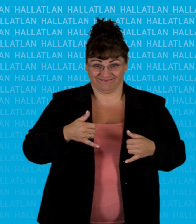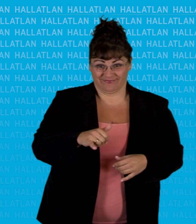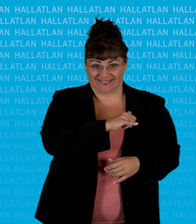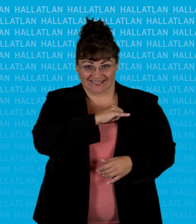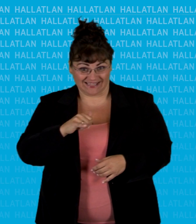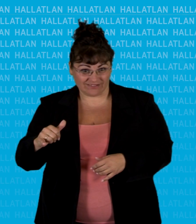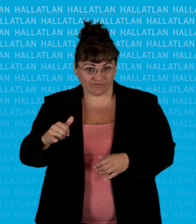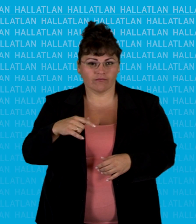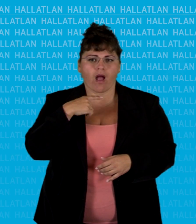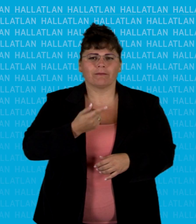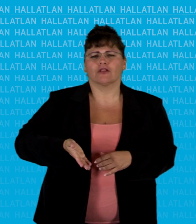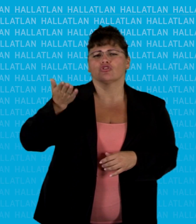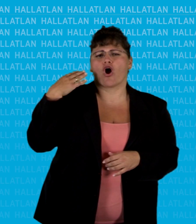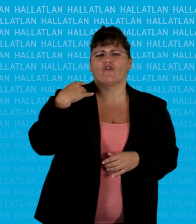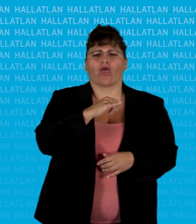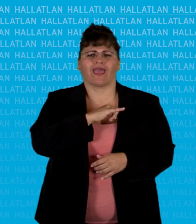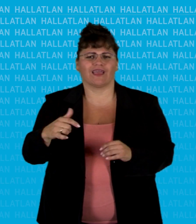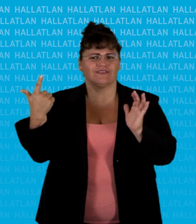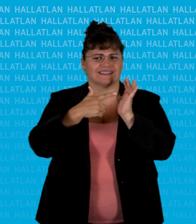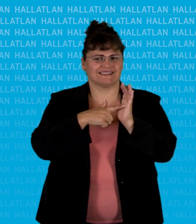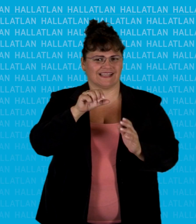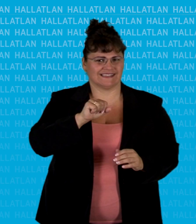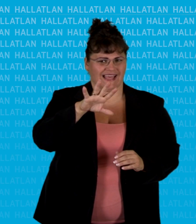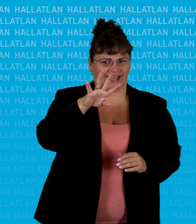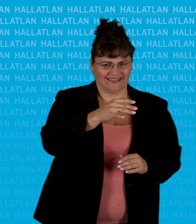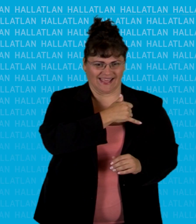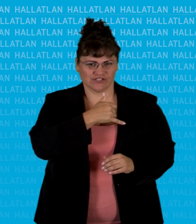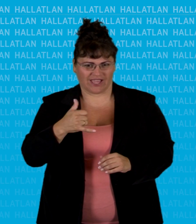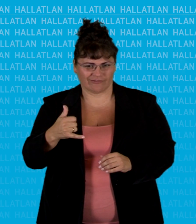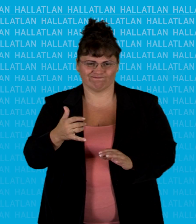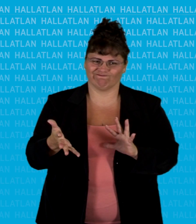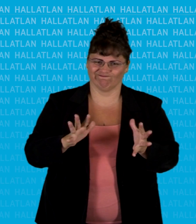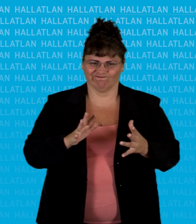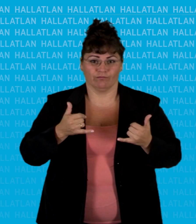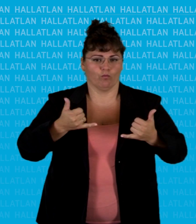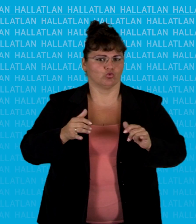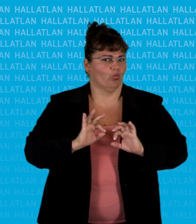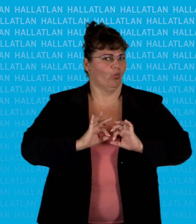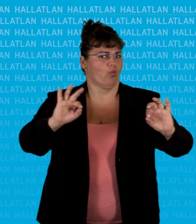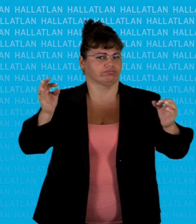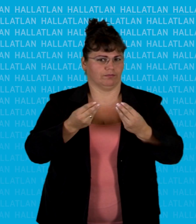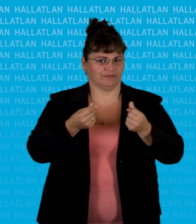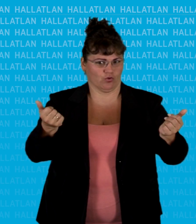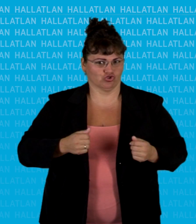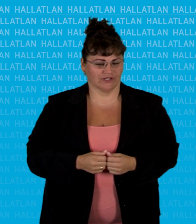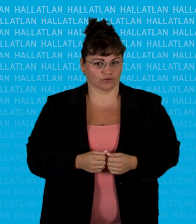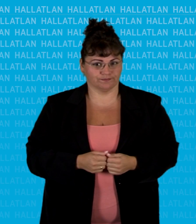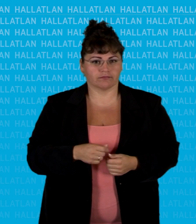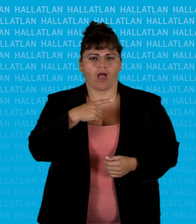a 2014-es évhez képest sokkal jobb a minőség, mint tavaly.